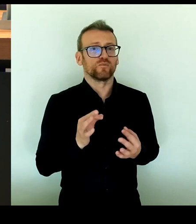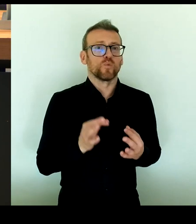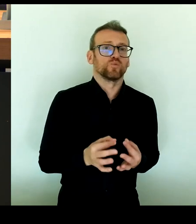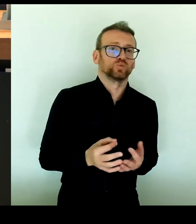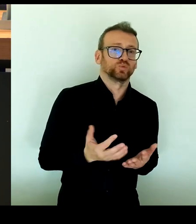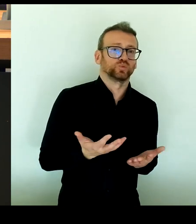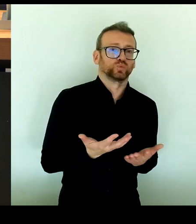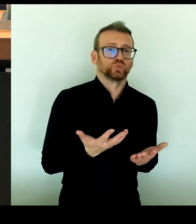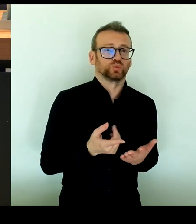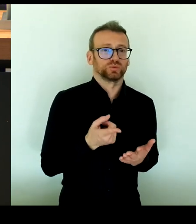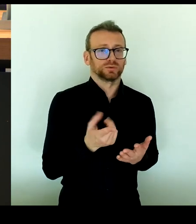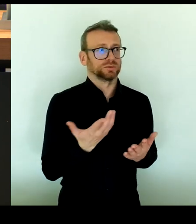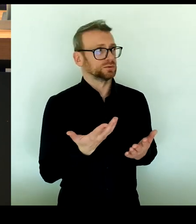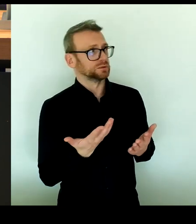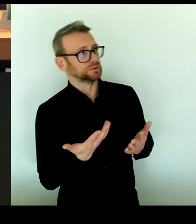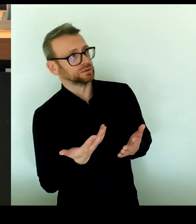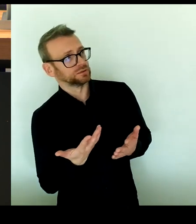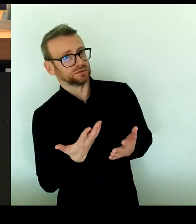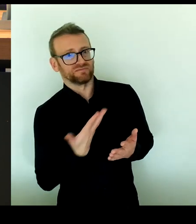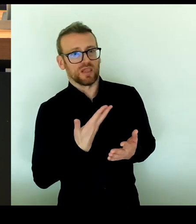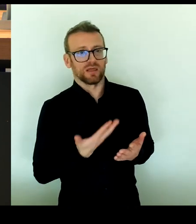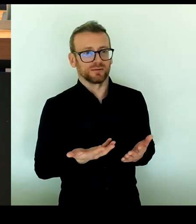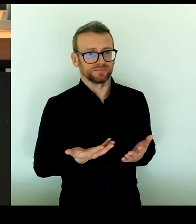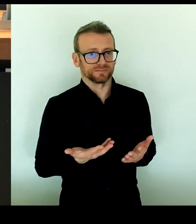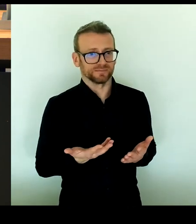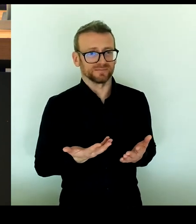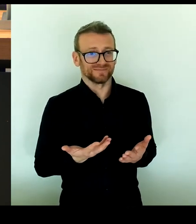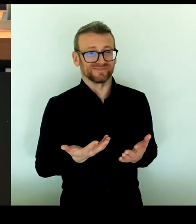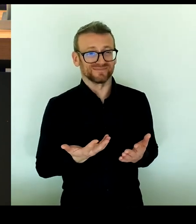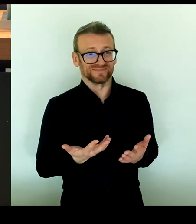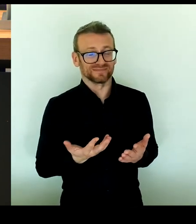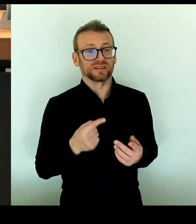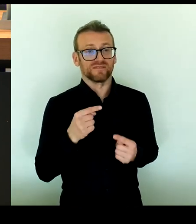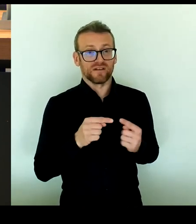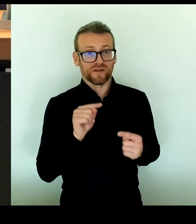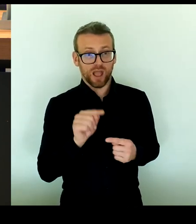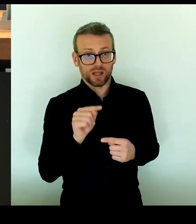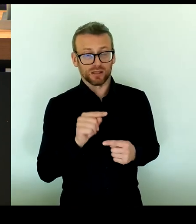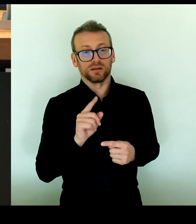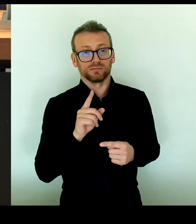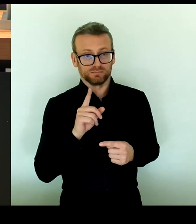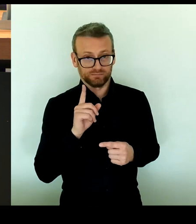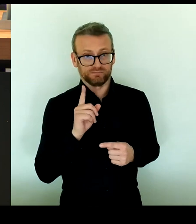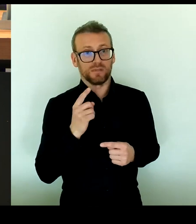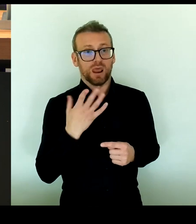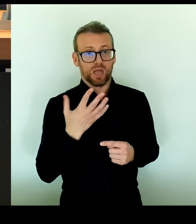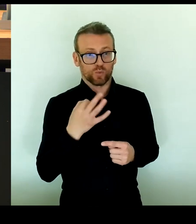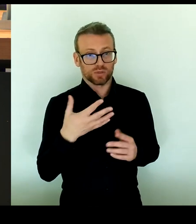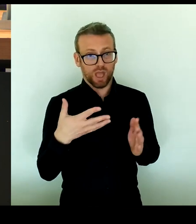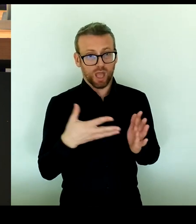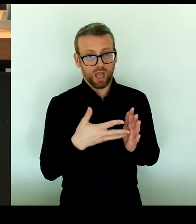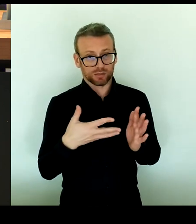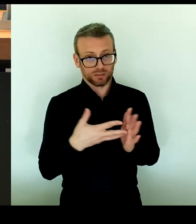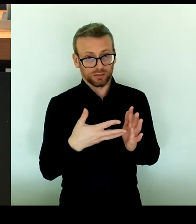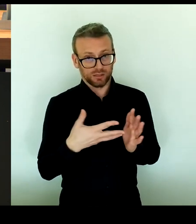Wir haben den daraus geschlossenen Verkehrsvertrag mit der BVG. Da muss noch viel, immer wieder auch im laufenden